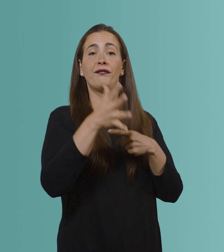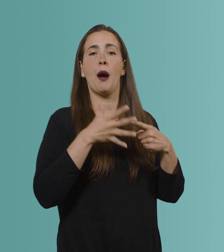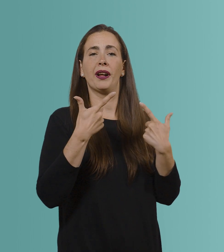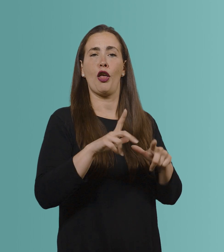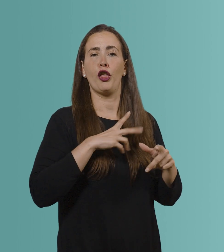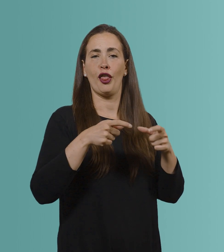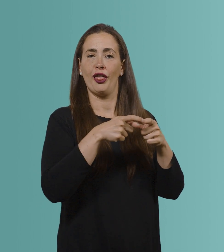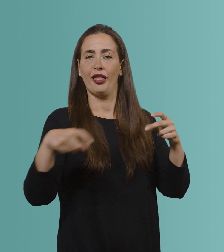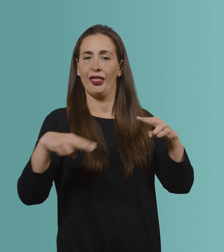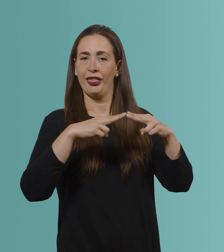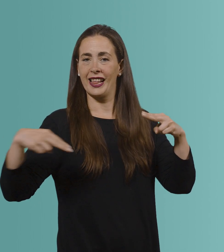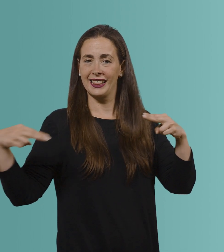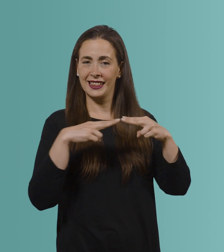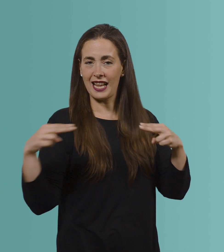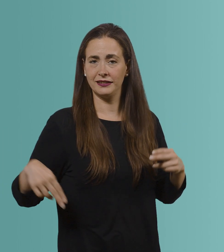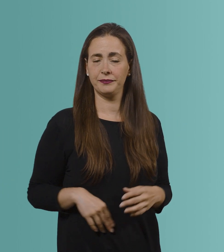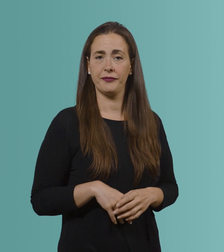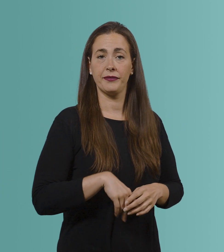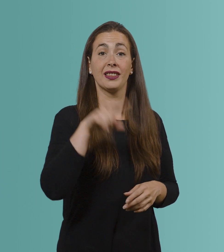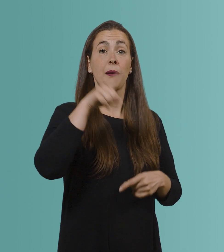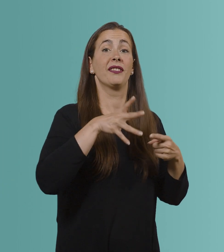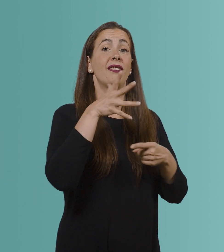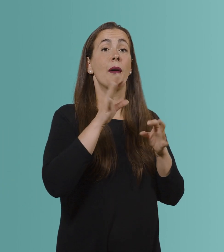o la FACIS (Fabricación de Cintas y Galones);